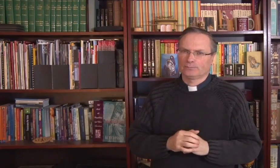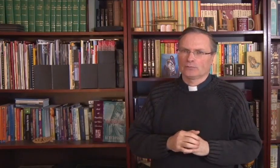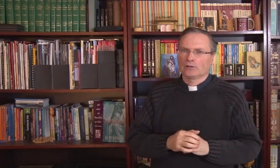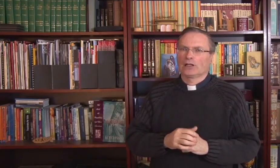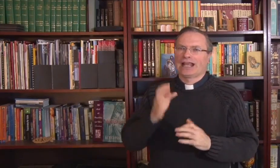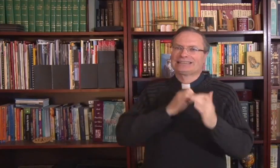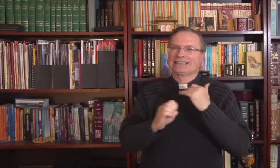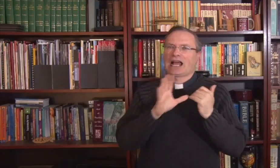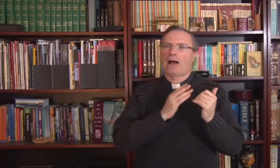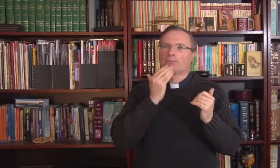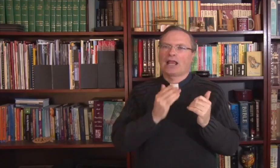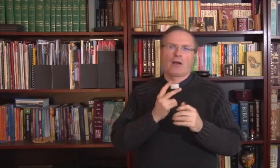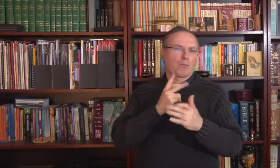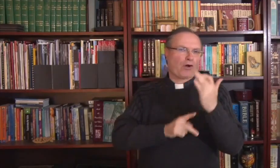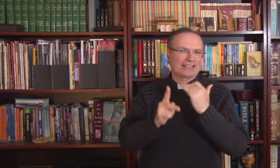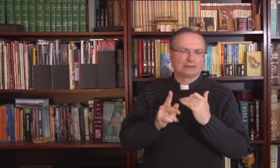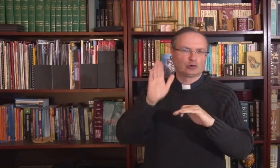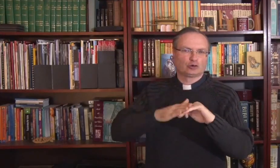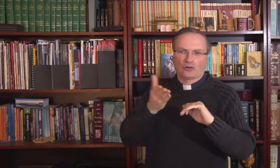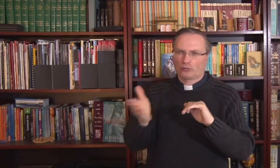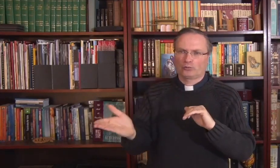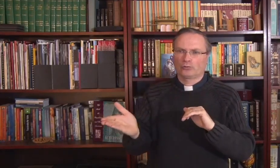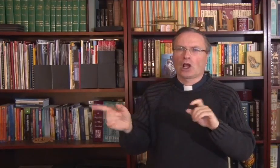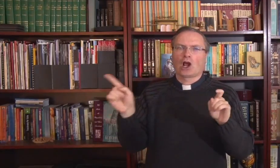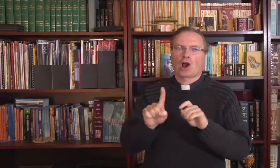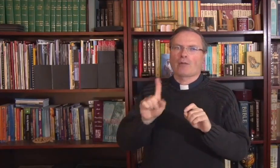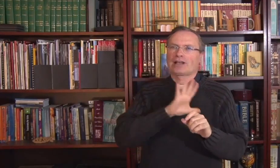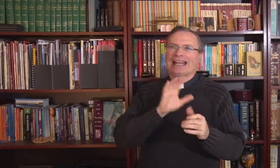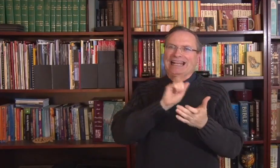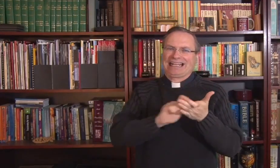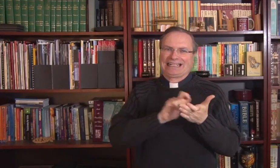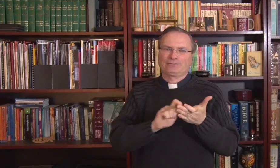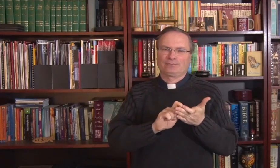Ésaïe a bien prophétisé sur vous, comme il est écrit: